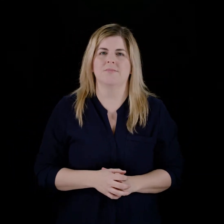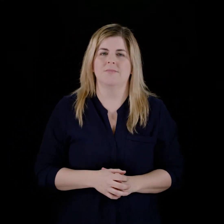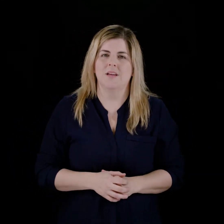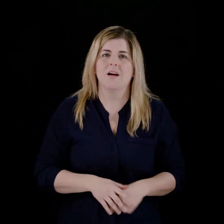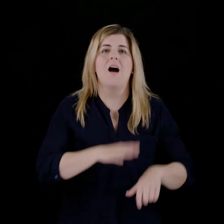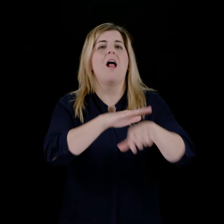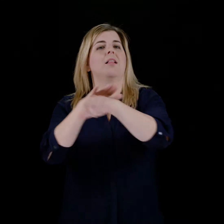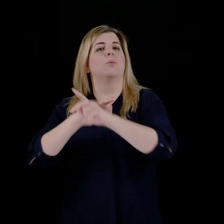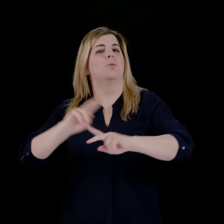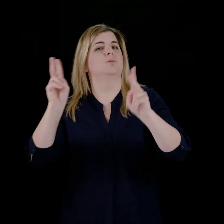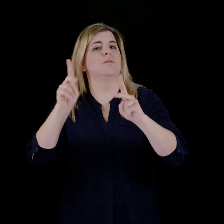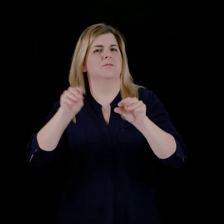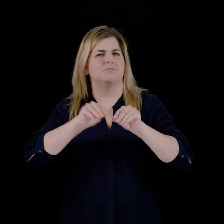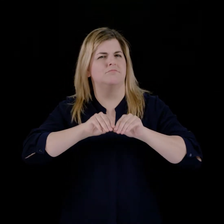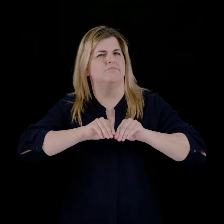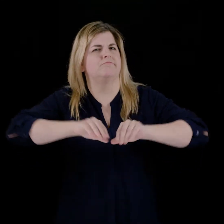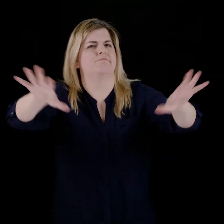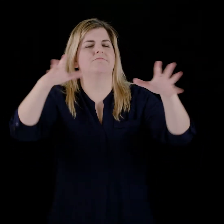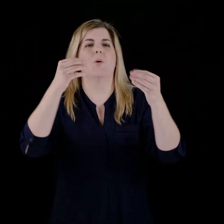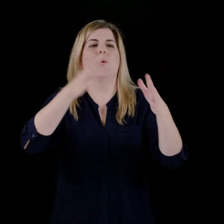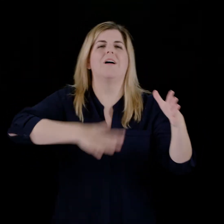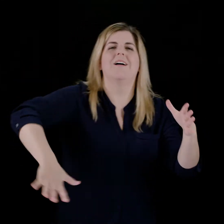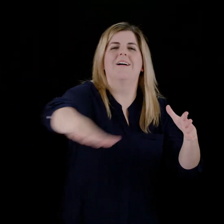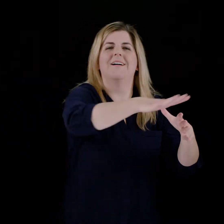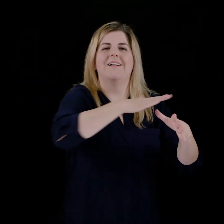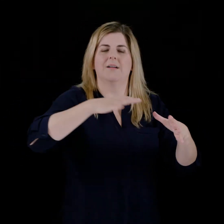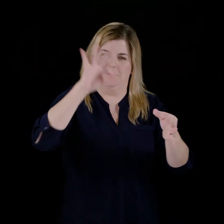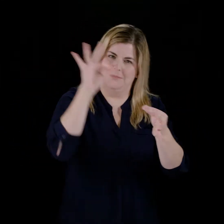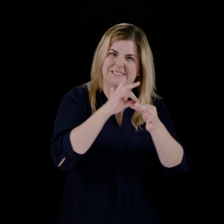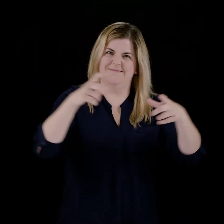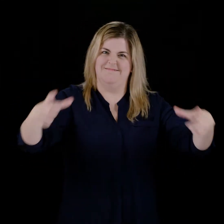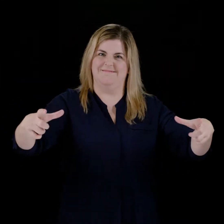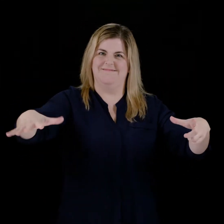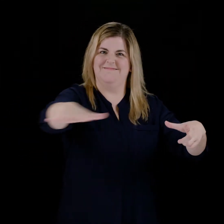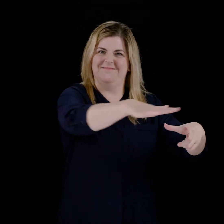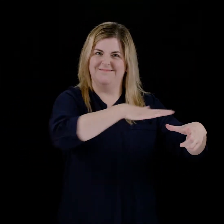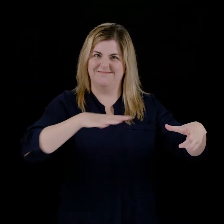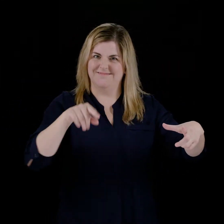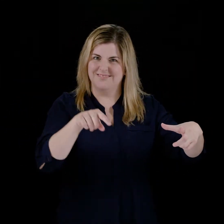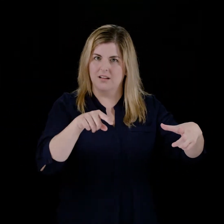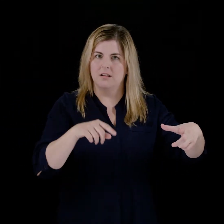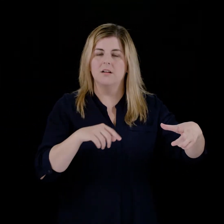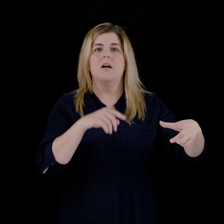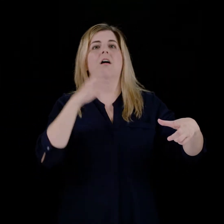Les alertes d’urgence sont diffusées dans des zones géographiquement bien définies.